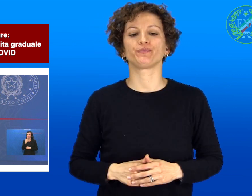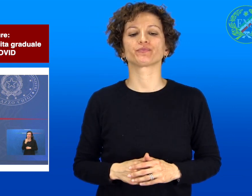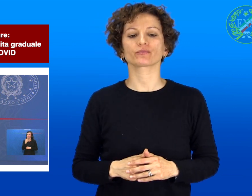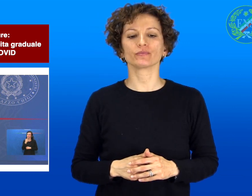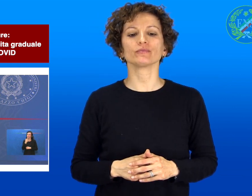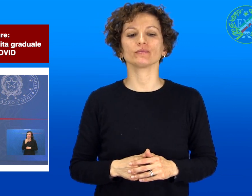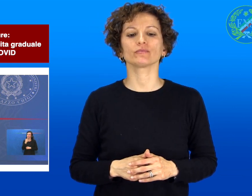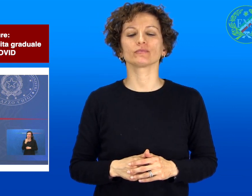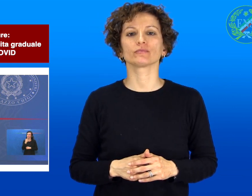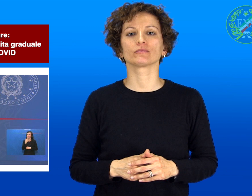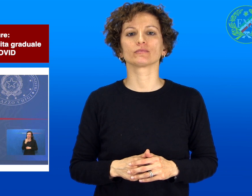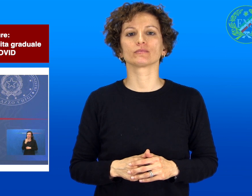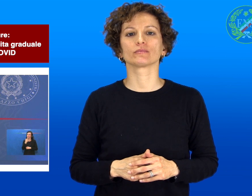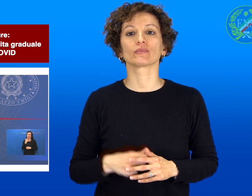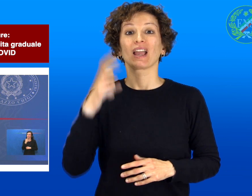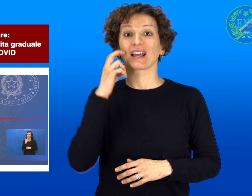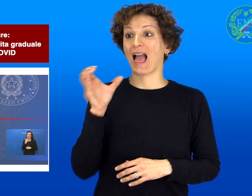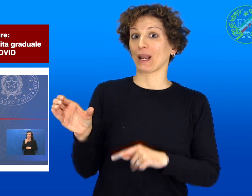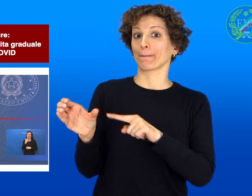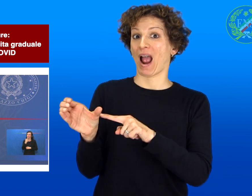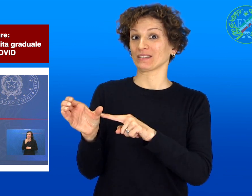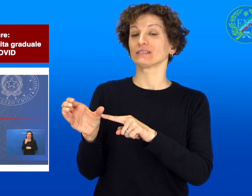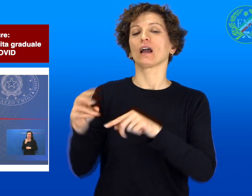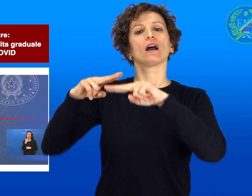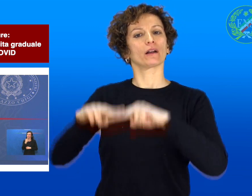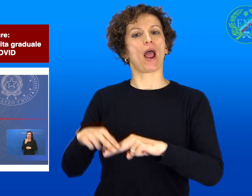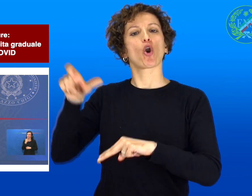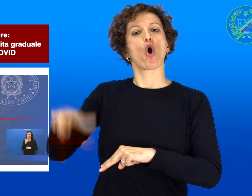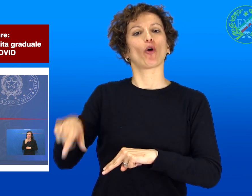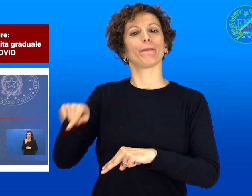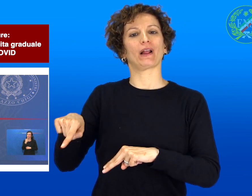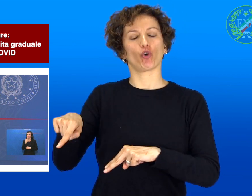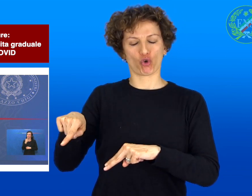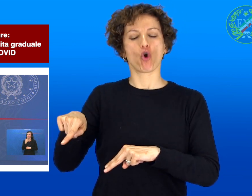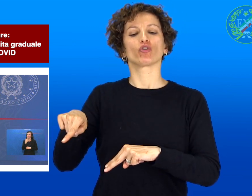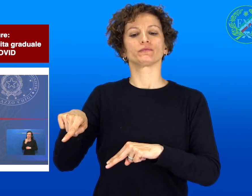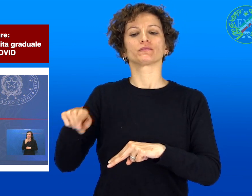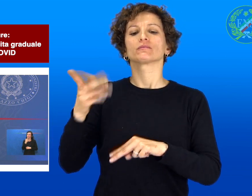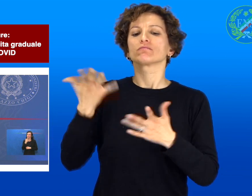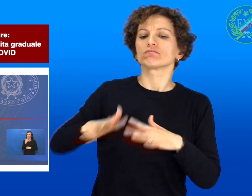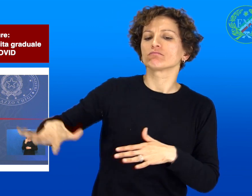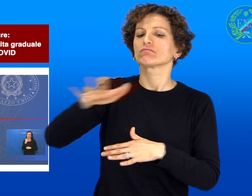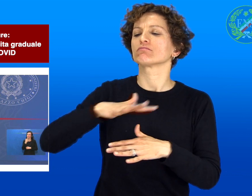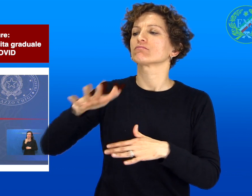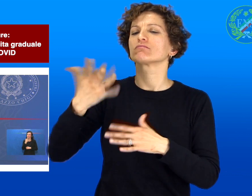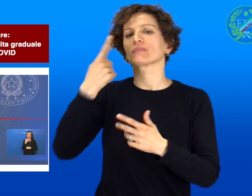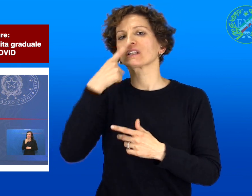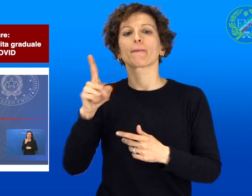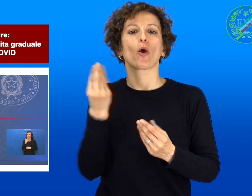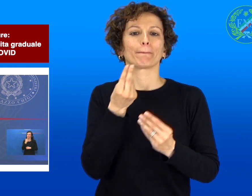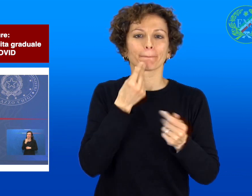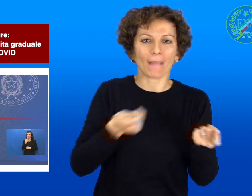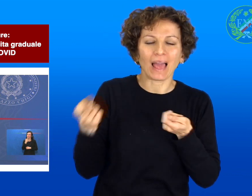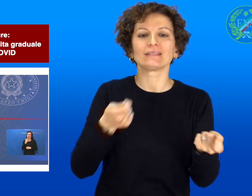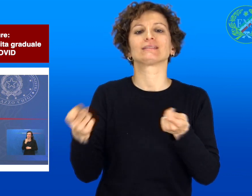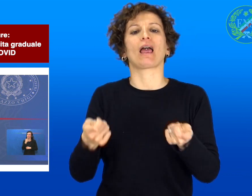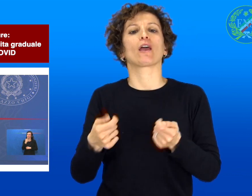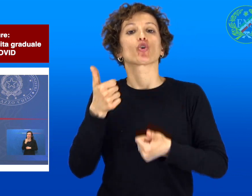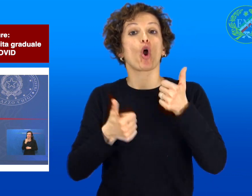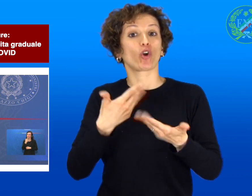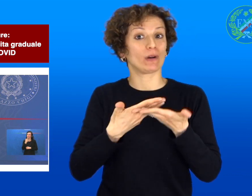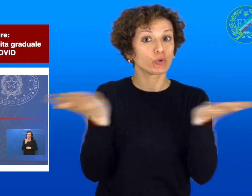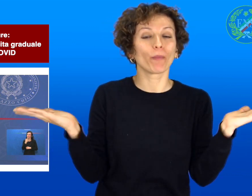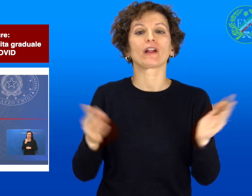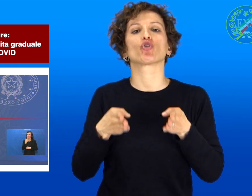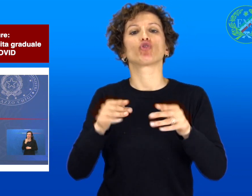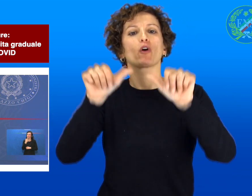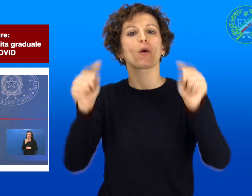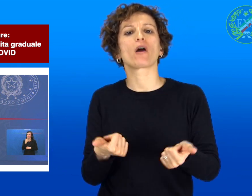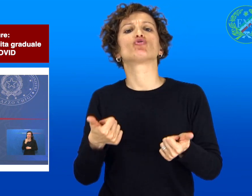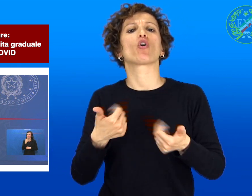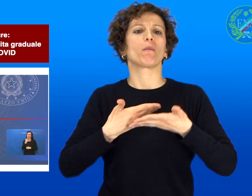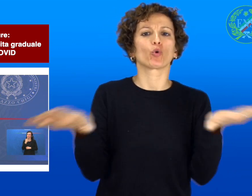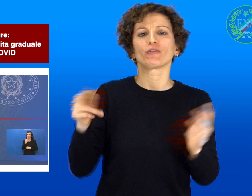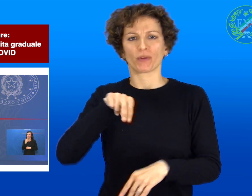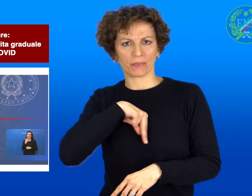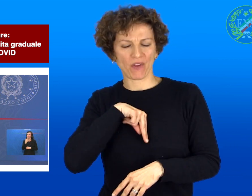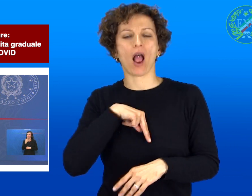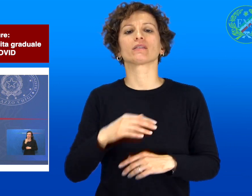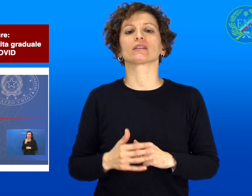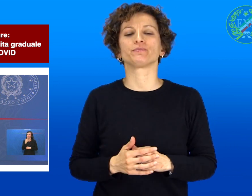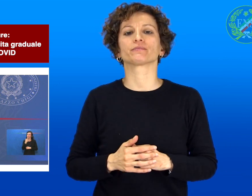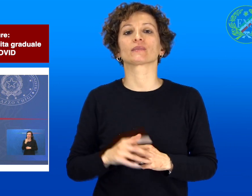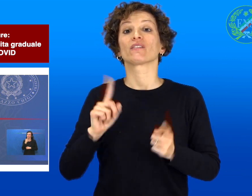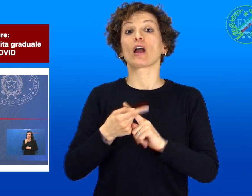Quindi, il Green Pass al chiuso resta obbligatorio per il mese di aprile per esempio nei seguenti casi: mense, concorsi pubblici, corsi di formazione pubblici e privati.